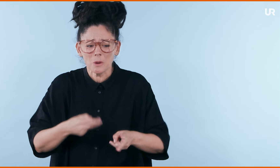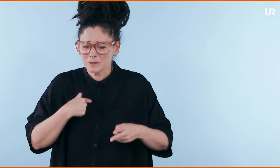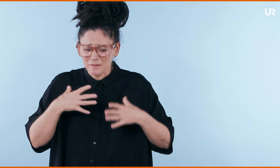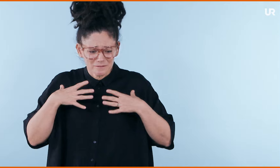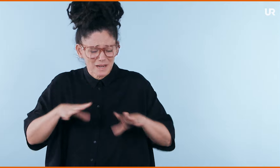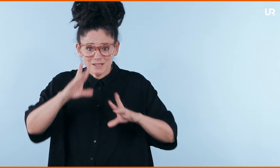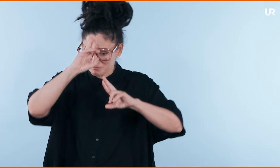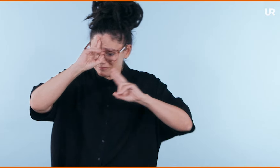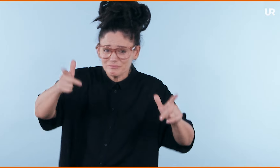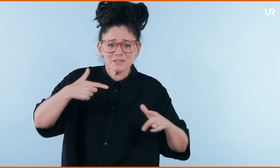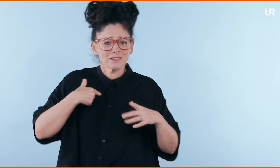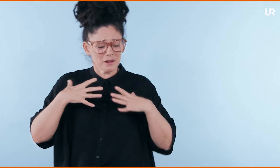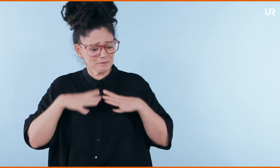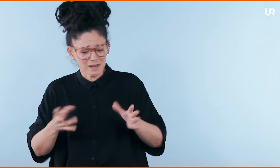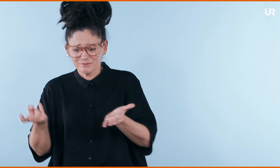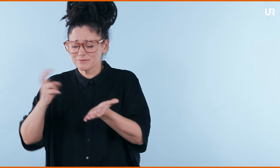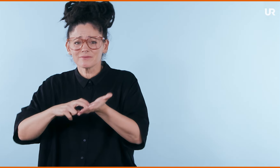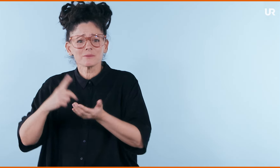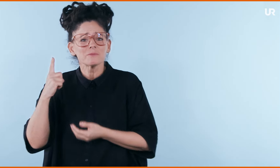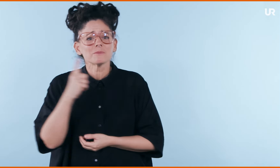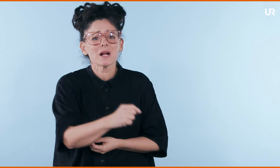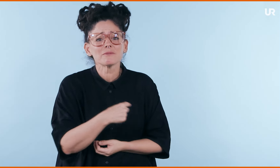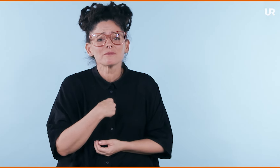Man vill ju inte få ett utbrott eller lämna mötesrummet.